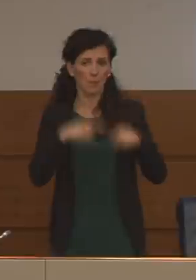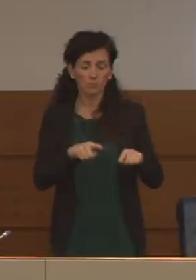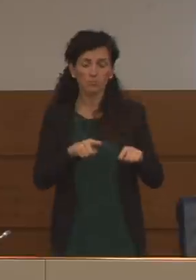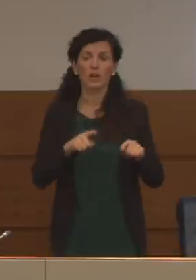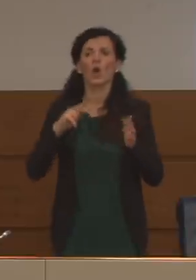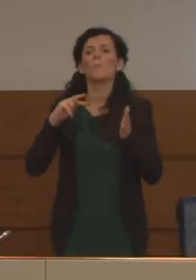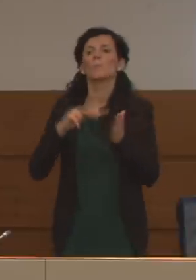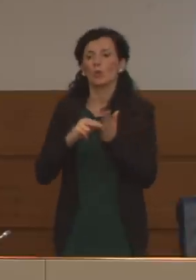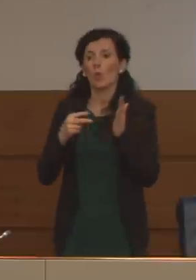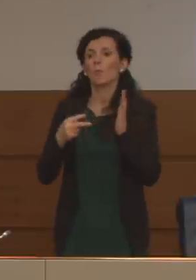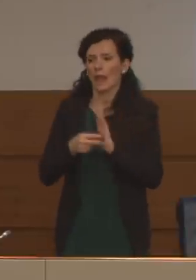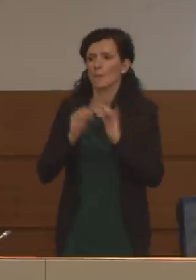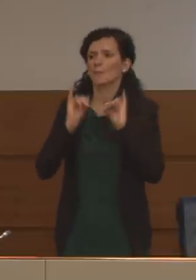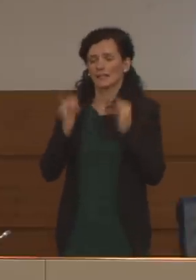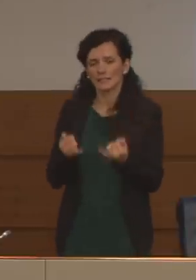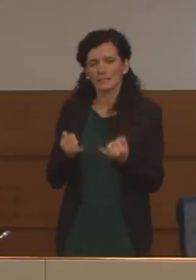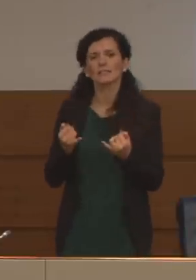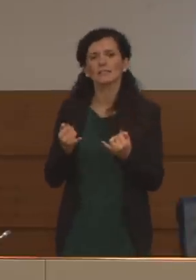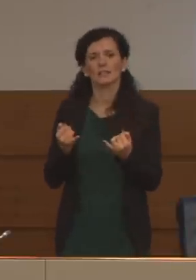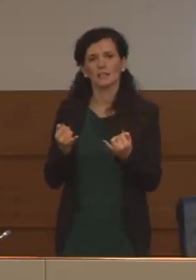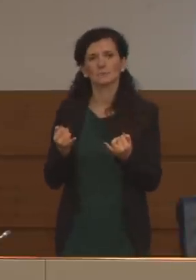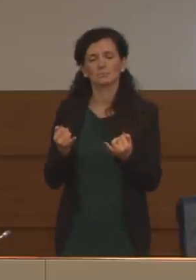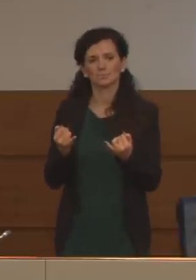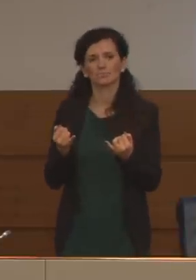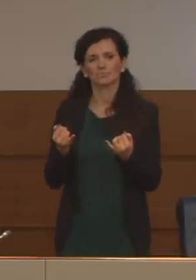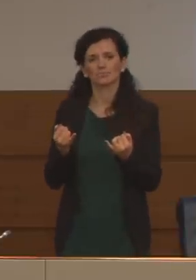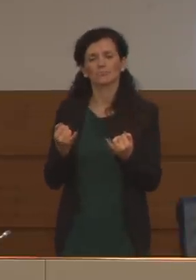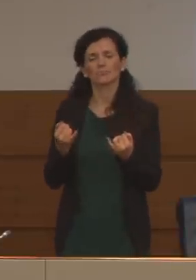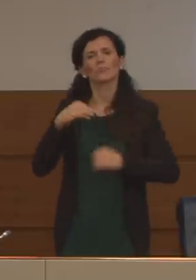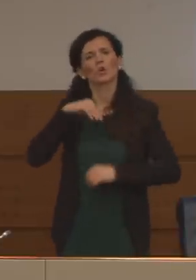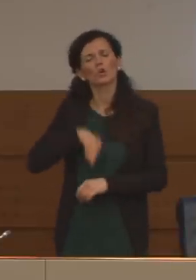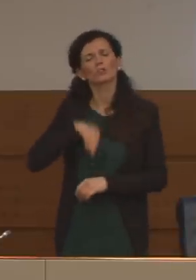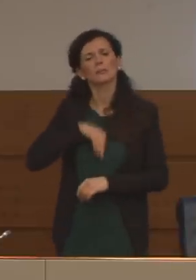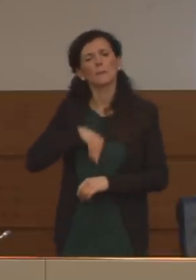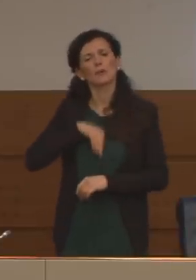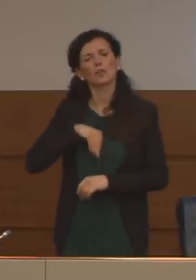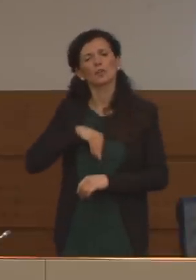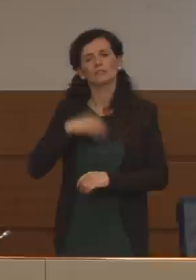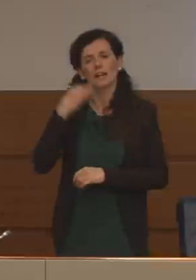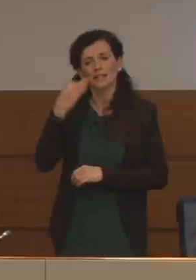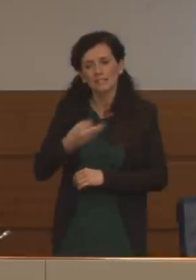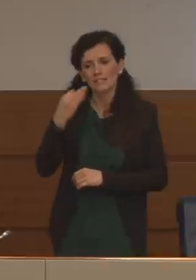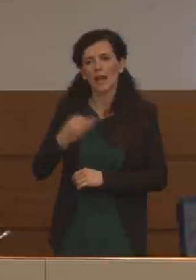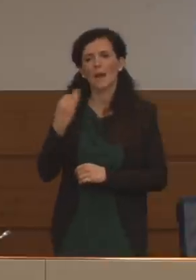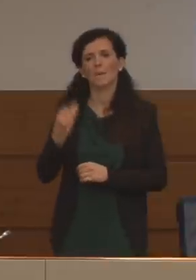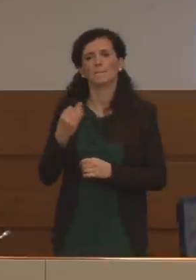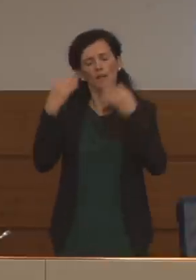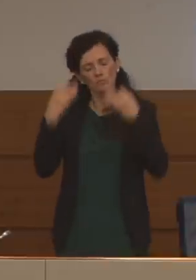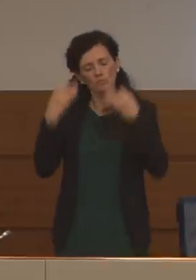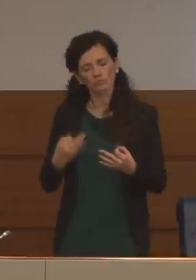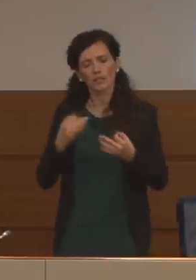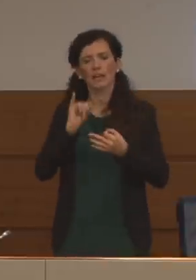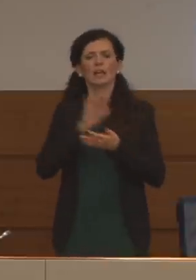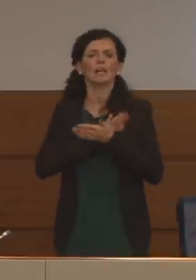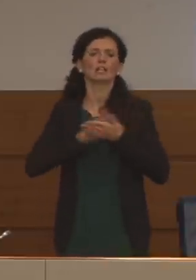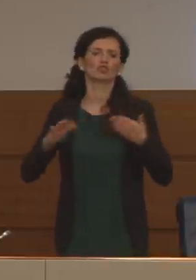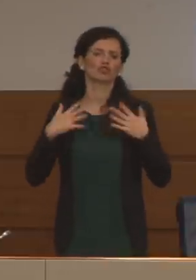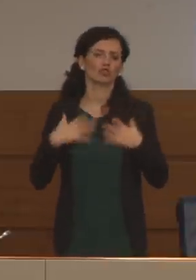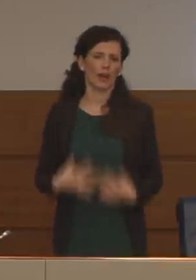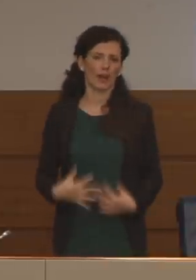invece la consapevolezza di dover sempre garantire un'igiene adeguata primo elemento,